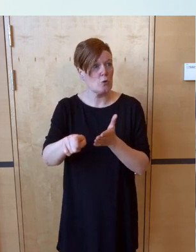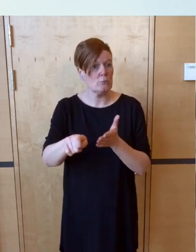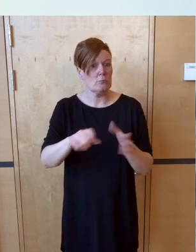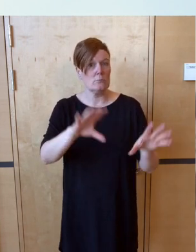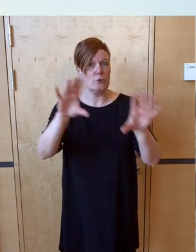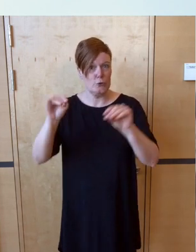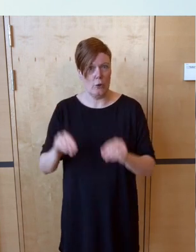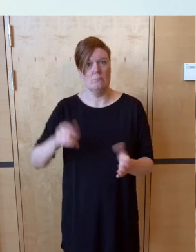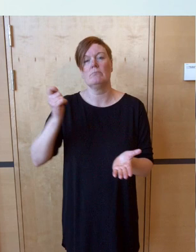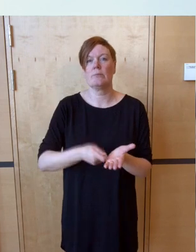Sa jag